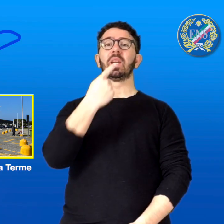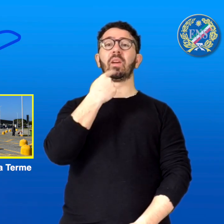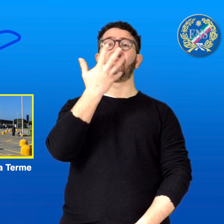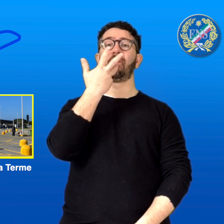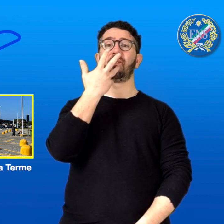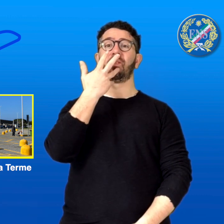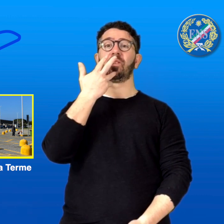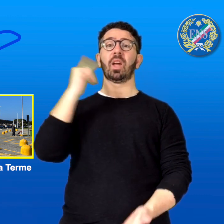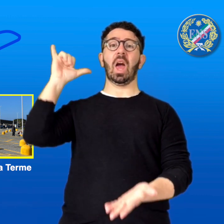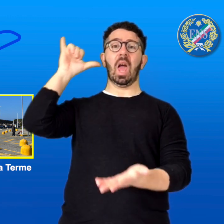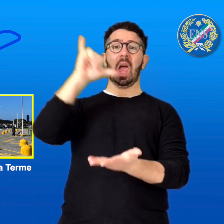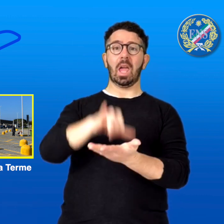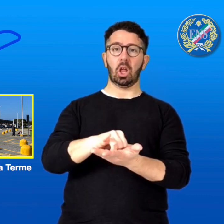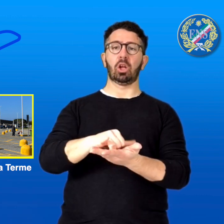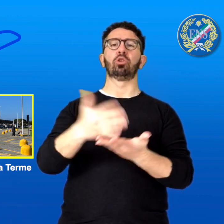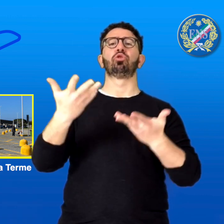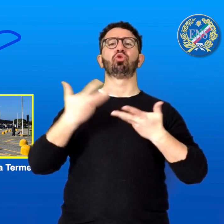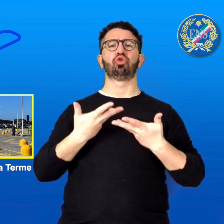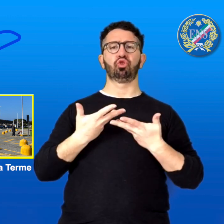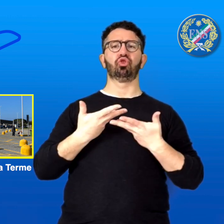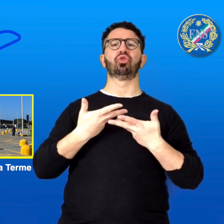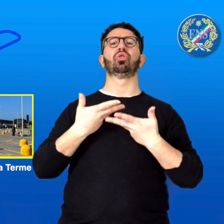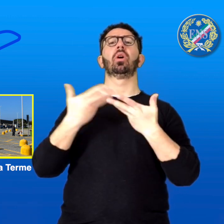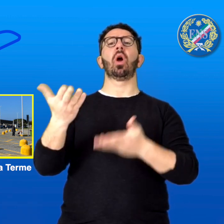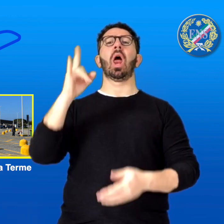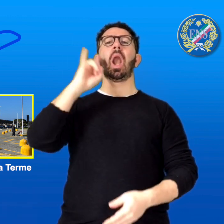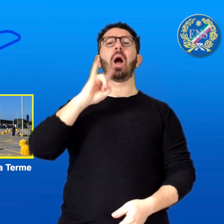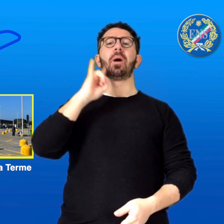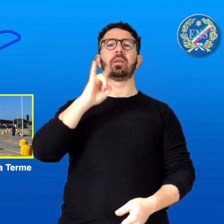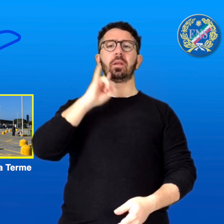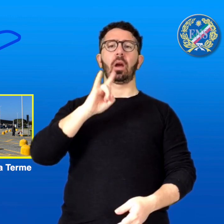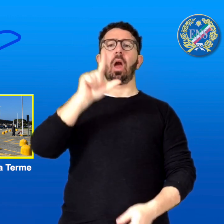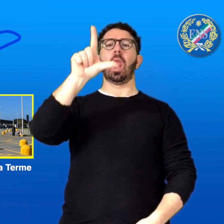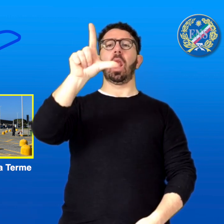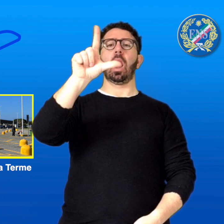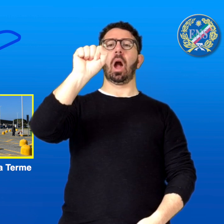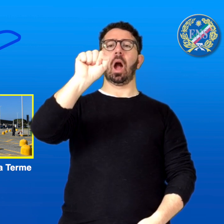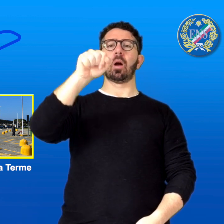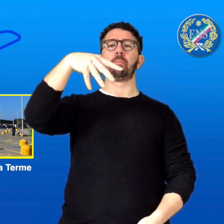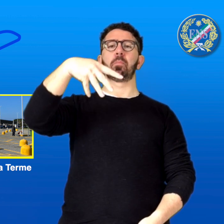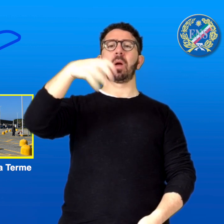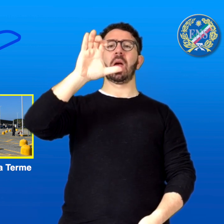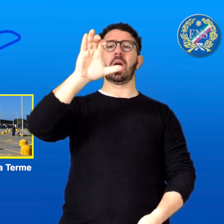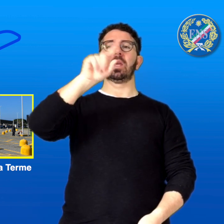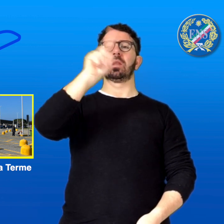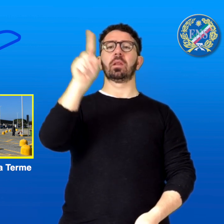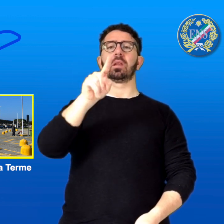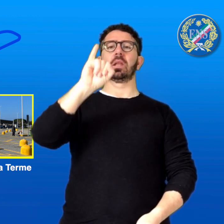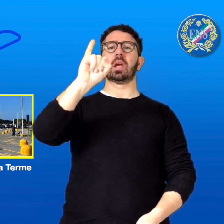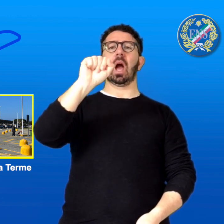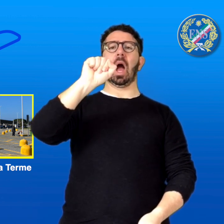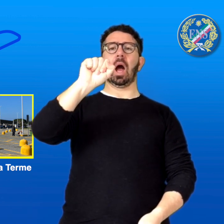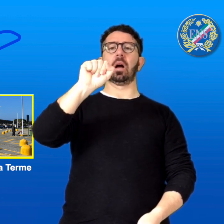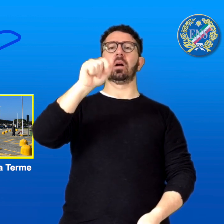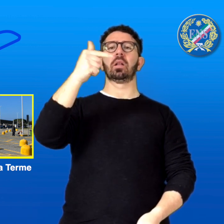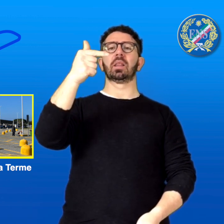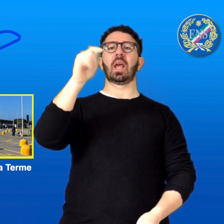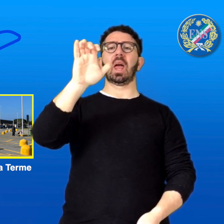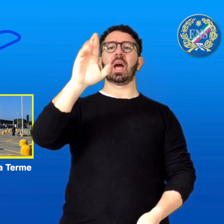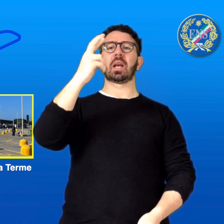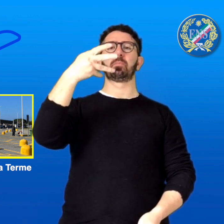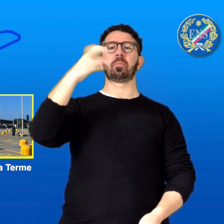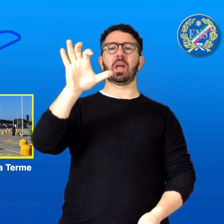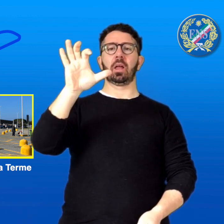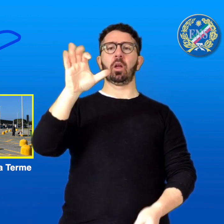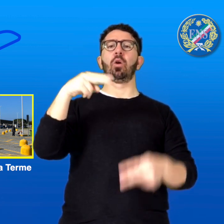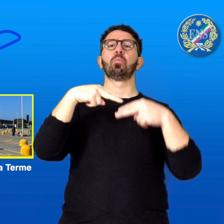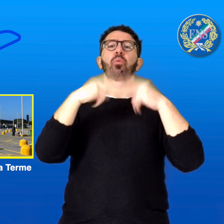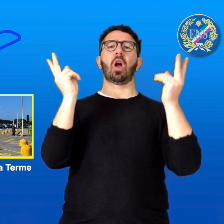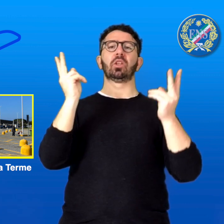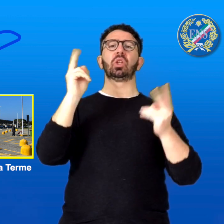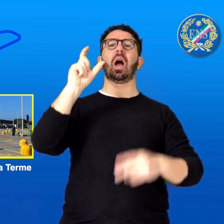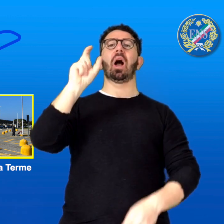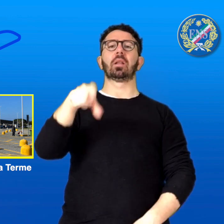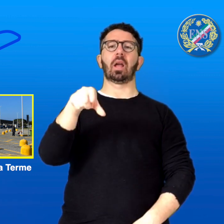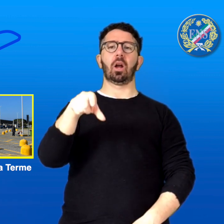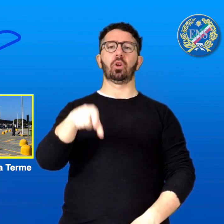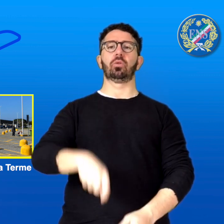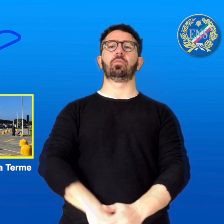Per chi vuole arrivare in aereo c'è l'aeroporto a Lamezia Terme, in provincia di Catanzaro.